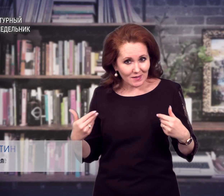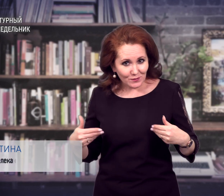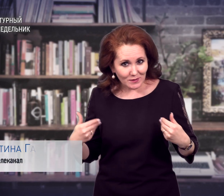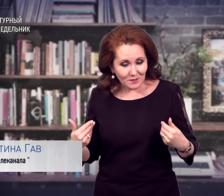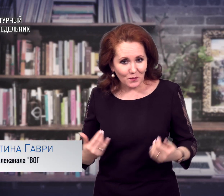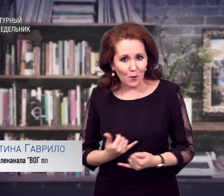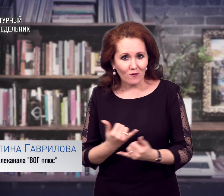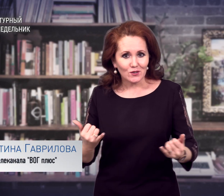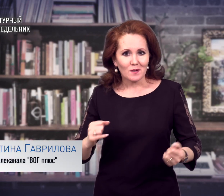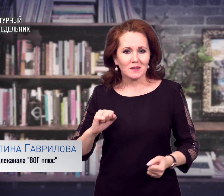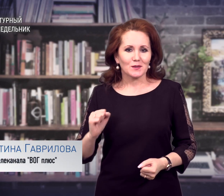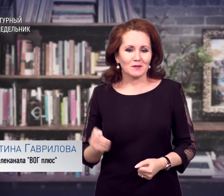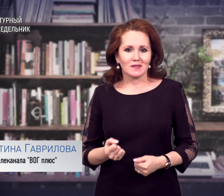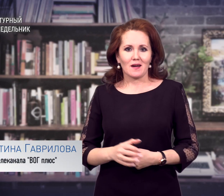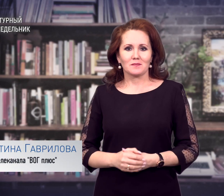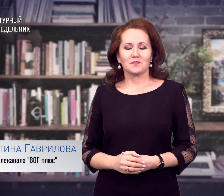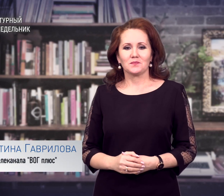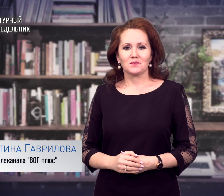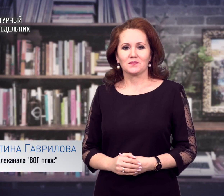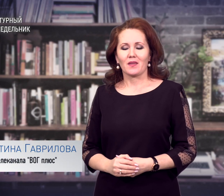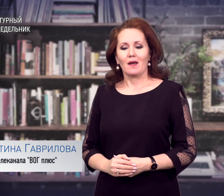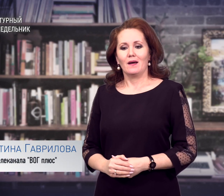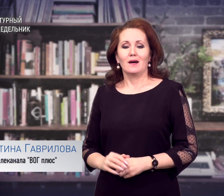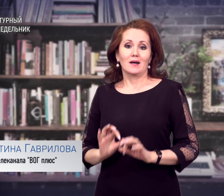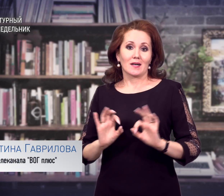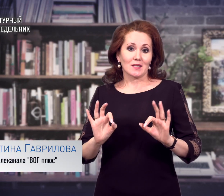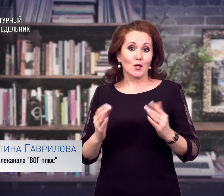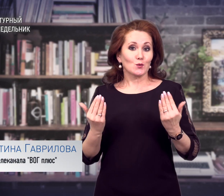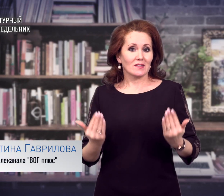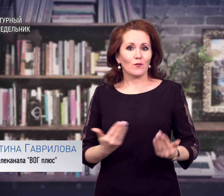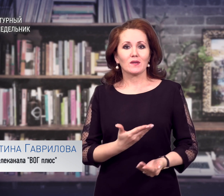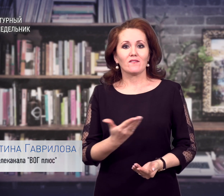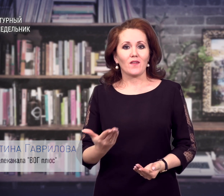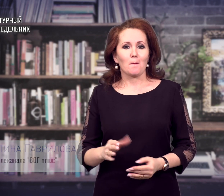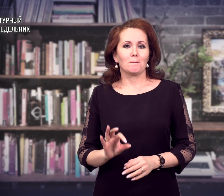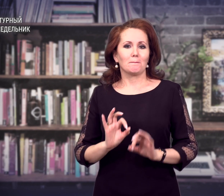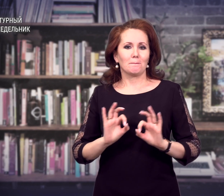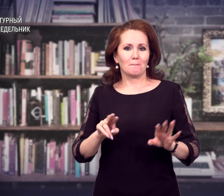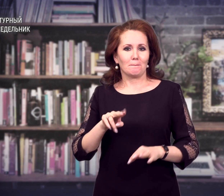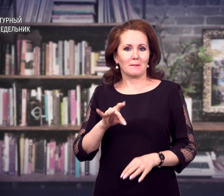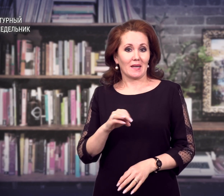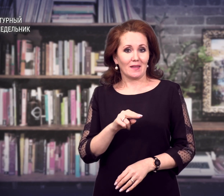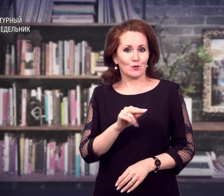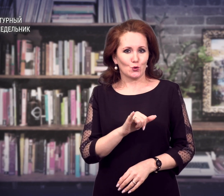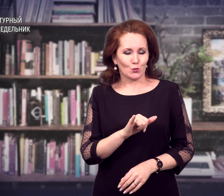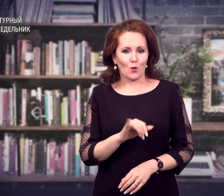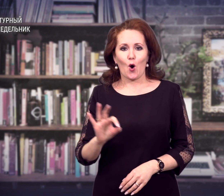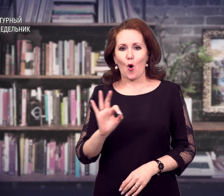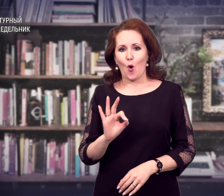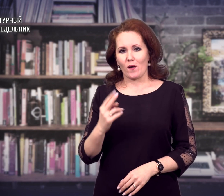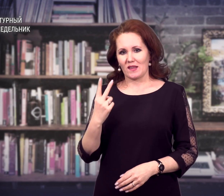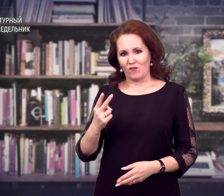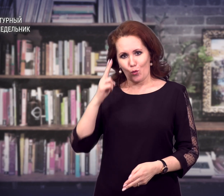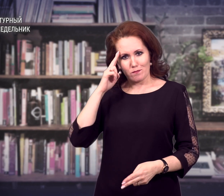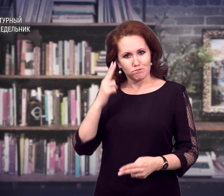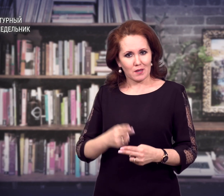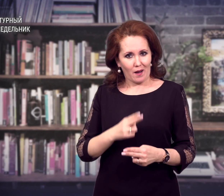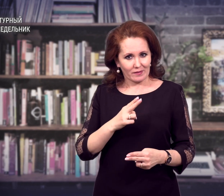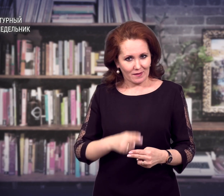Здравствуйте, уважаемые друзья! Сегодня расскажу вам притчу о двух братьях.